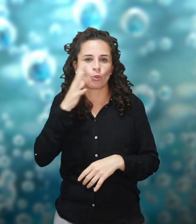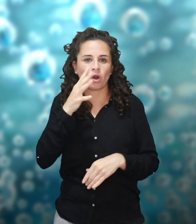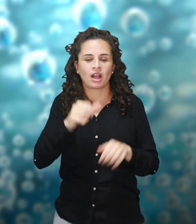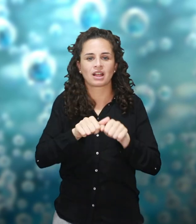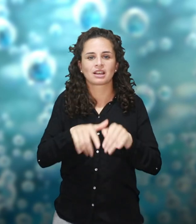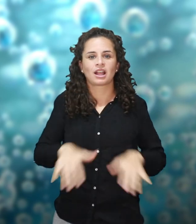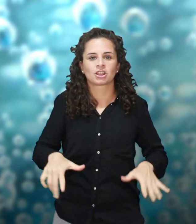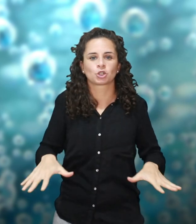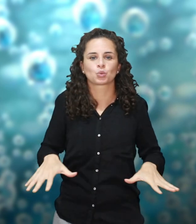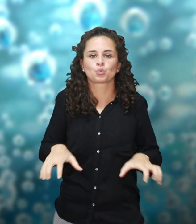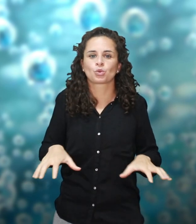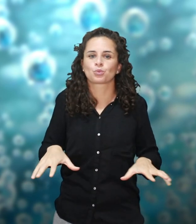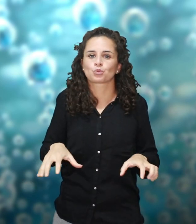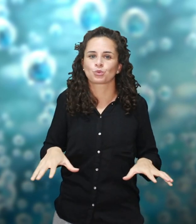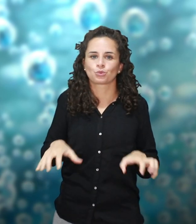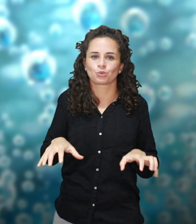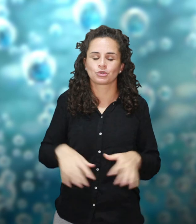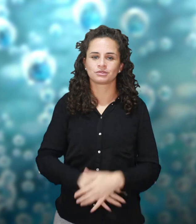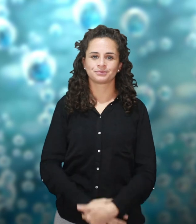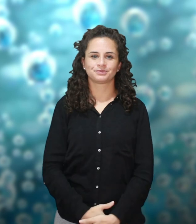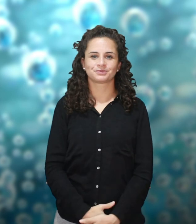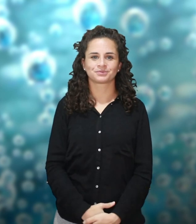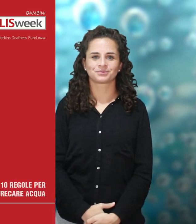Questo accorgimento diminuirà l’impiego di acqua per irrigarlo.